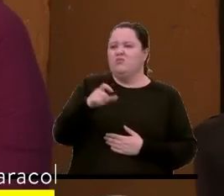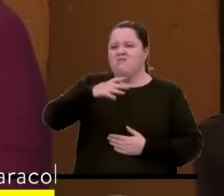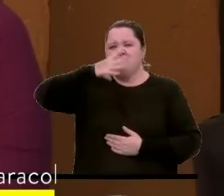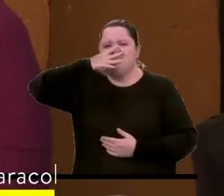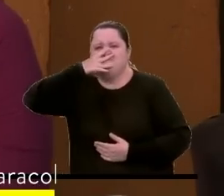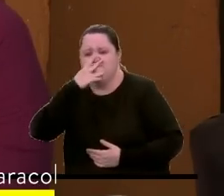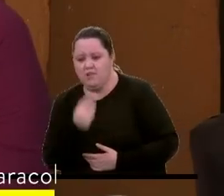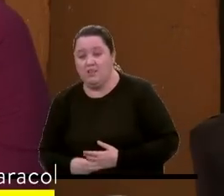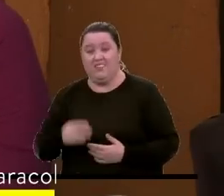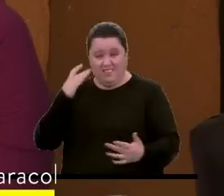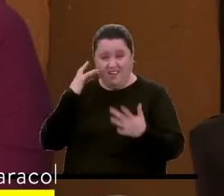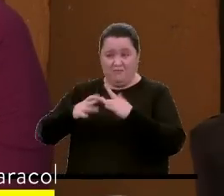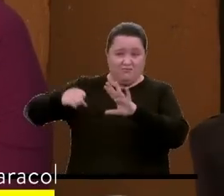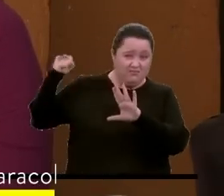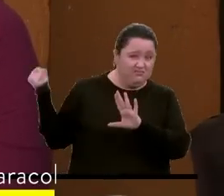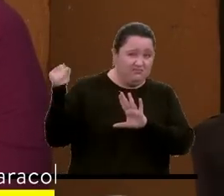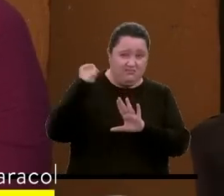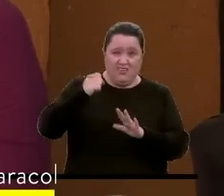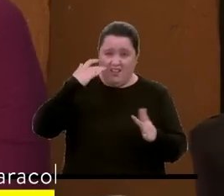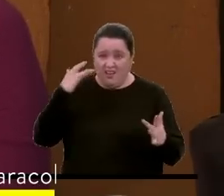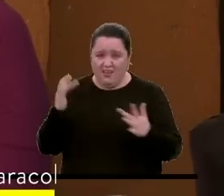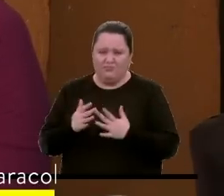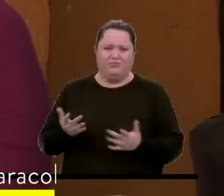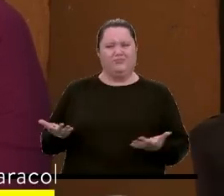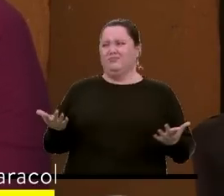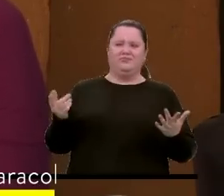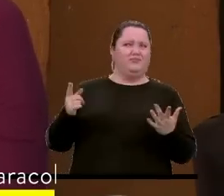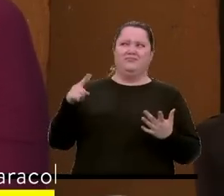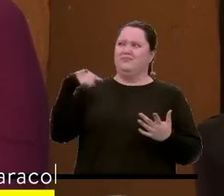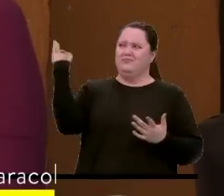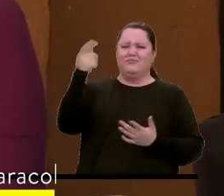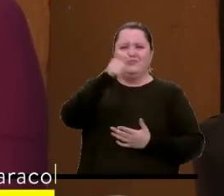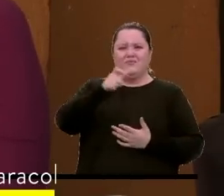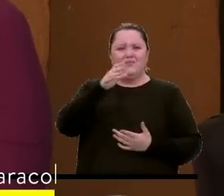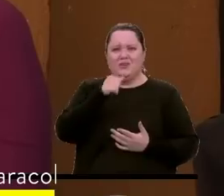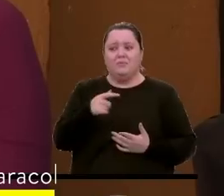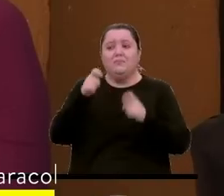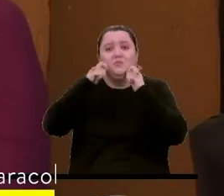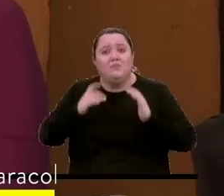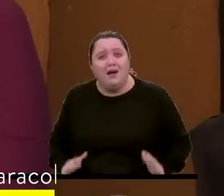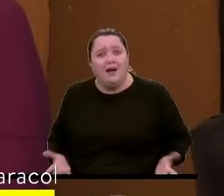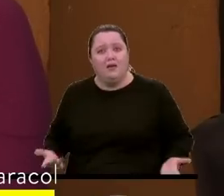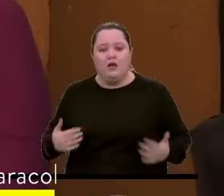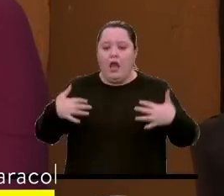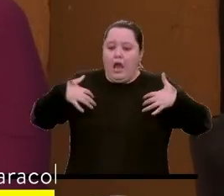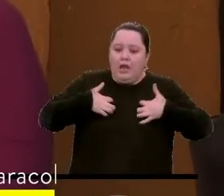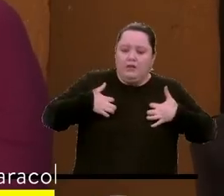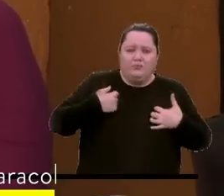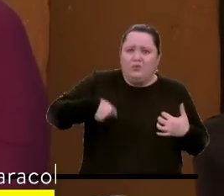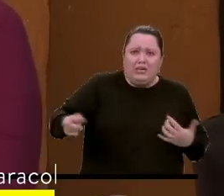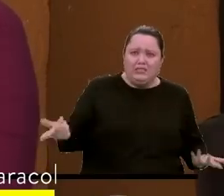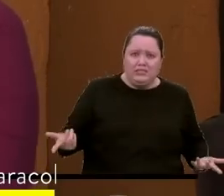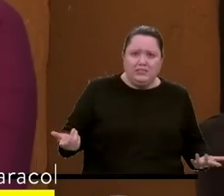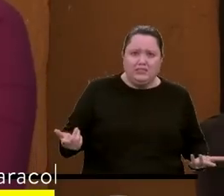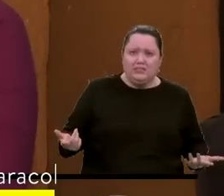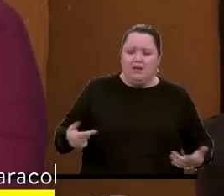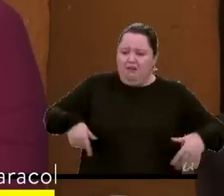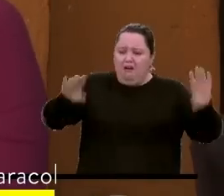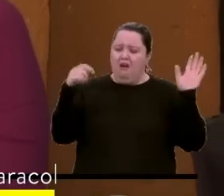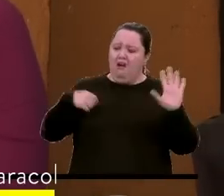por una retaliación por sus denuncias.